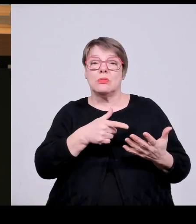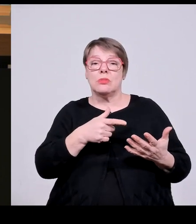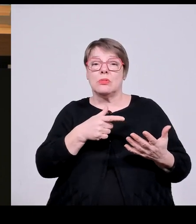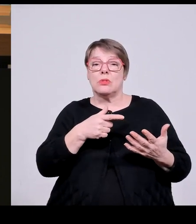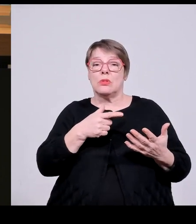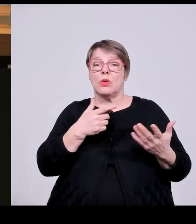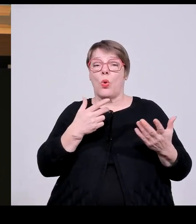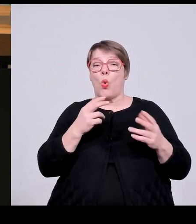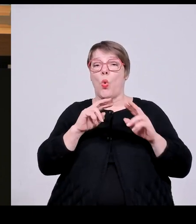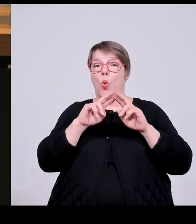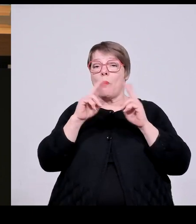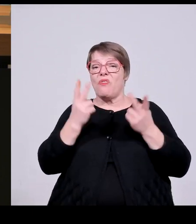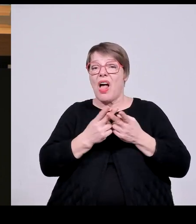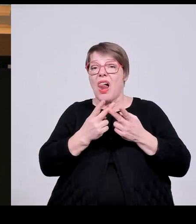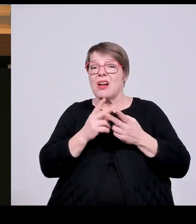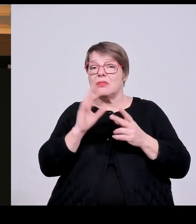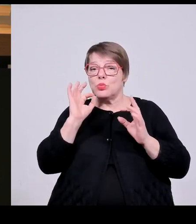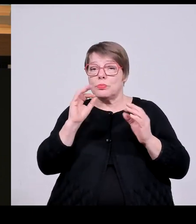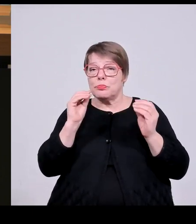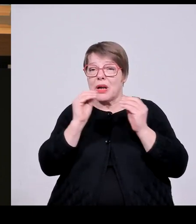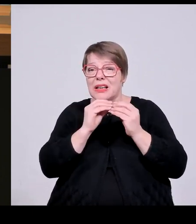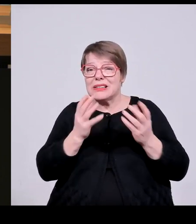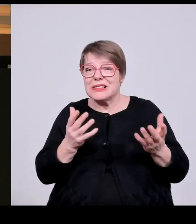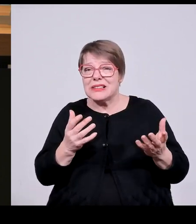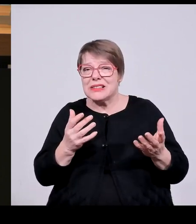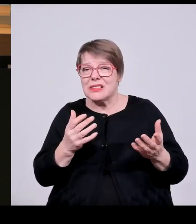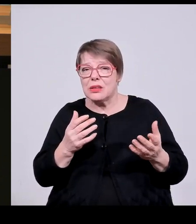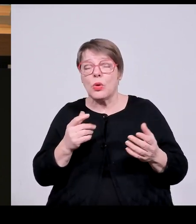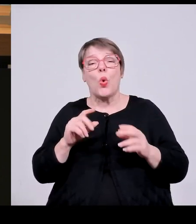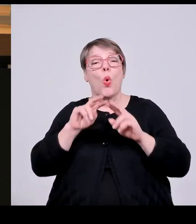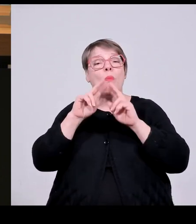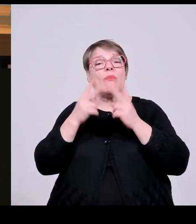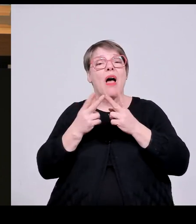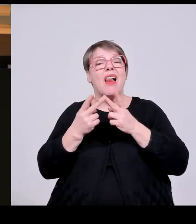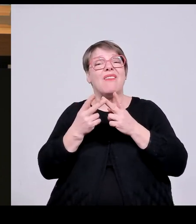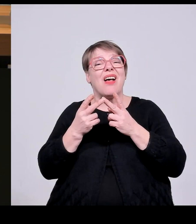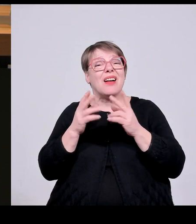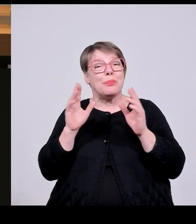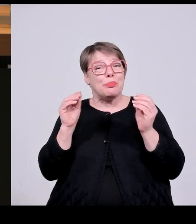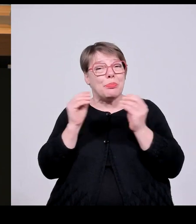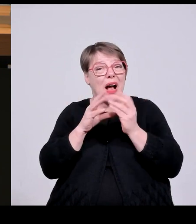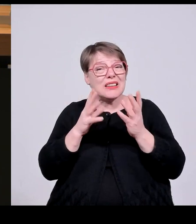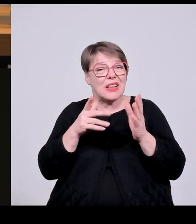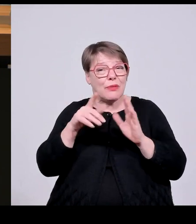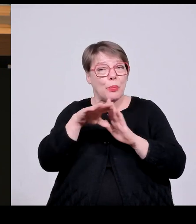Die Beteiligungsverfahren werden entsprechend verkürzt. Die Auslegungen erfolgen überall digital.